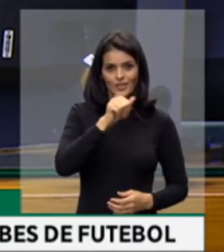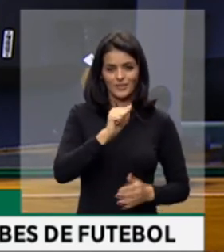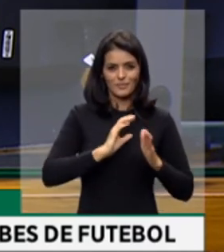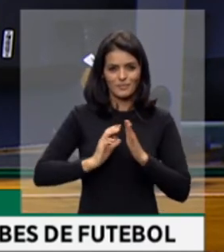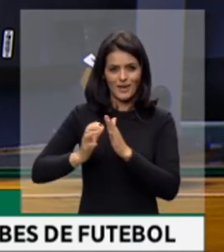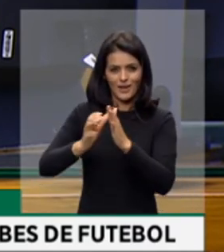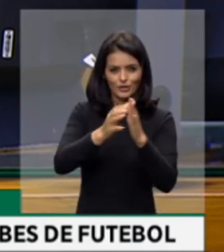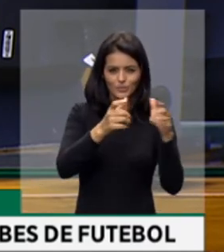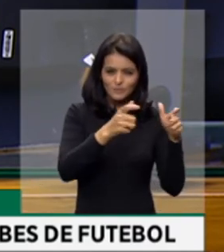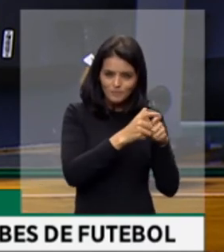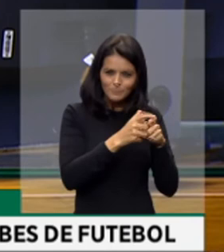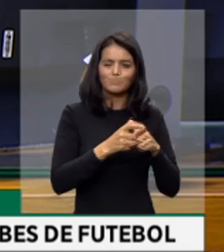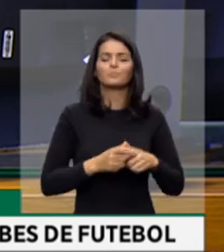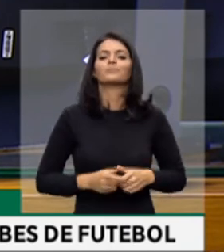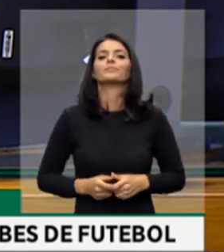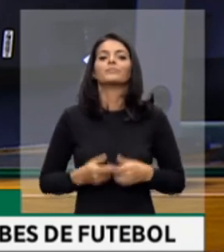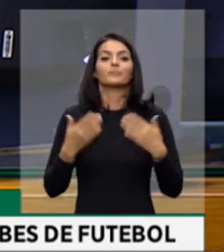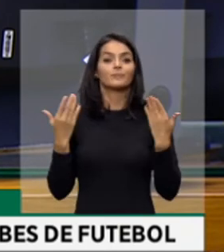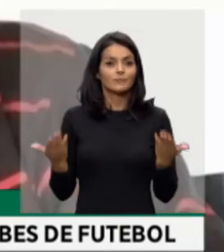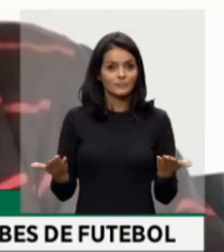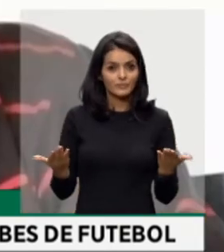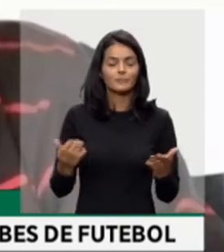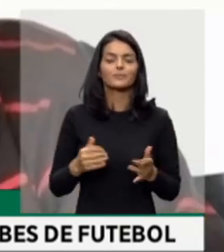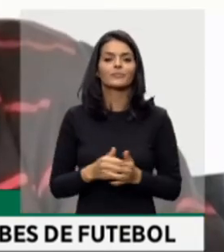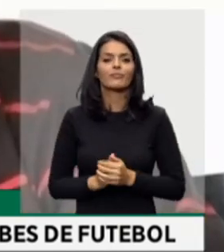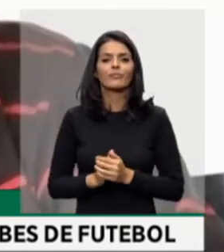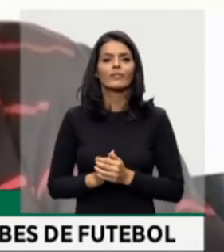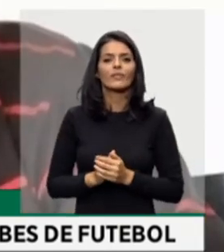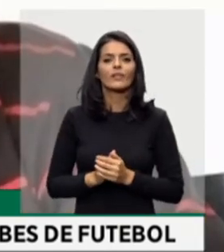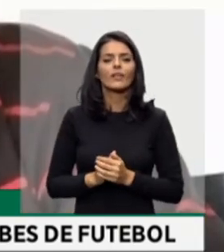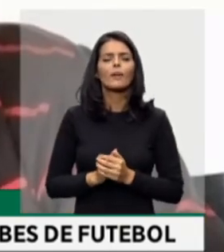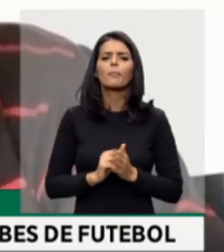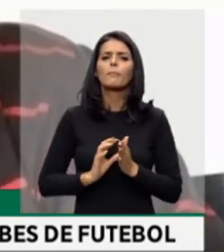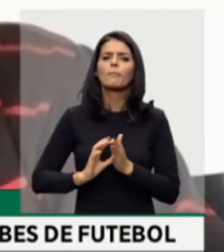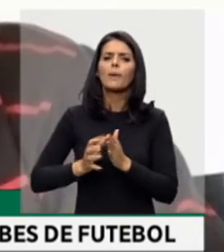[DEPUTADA]: O AVANTE VOTA NÃO, PRESIDENTE. [PRESIDENTE]: